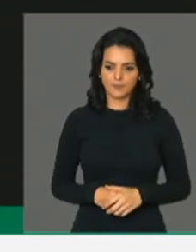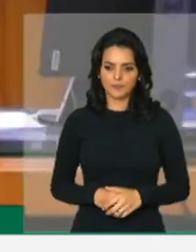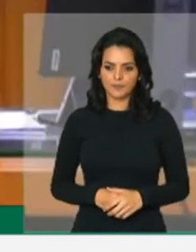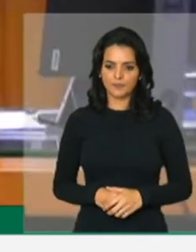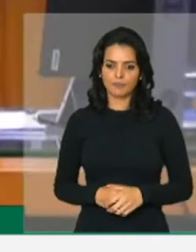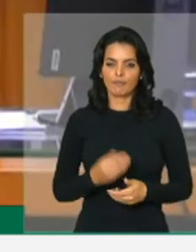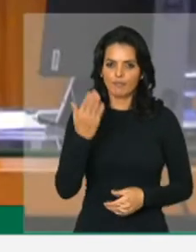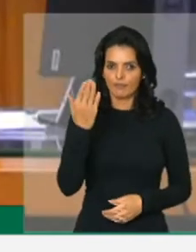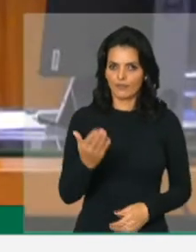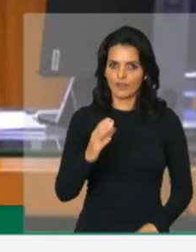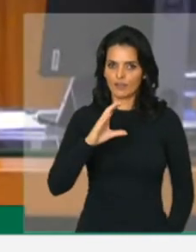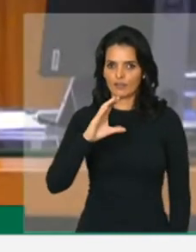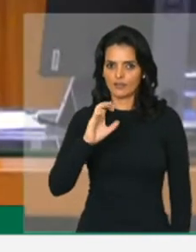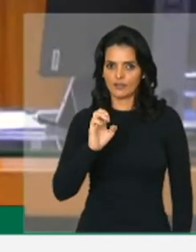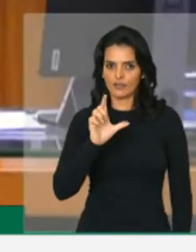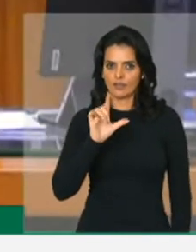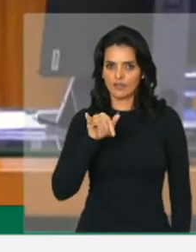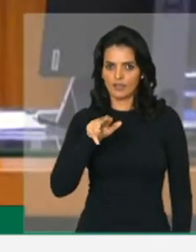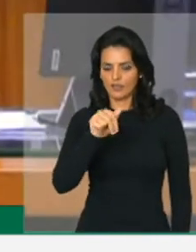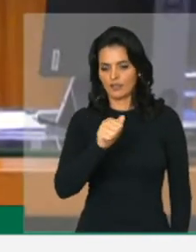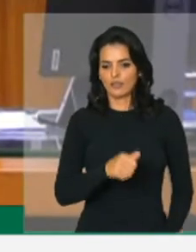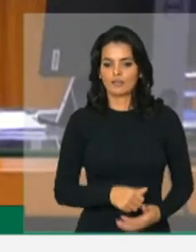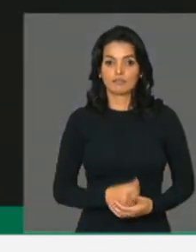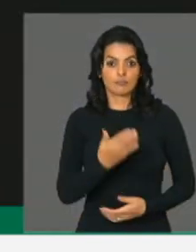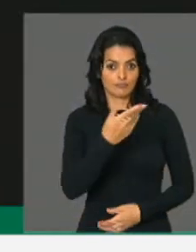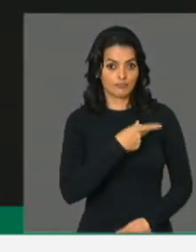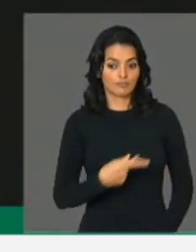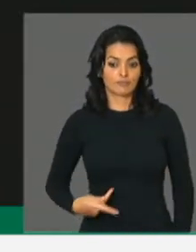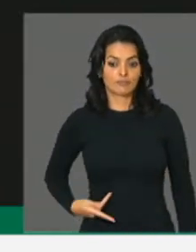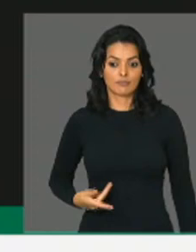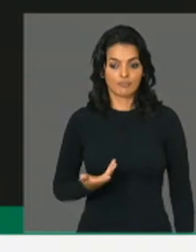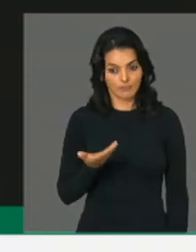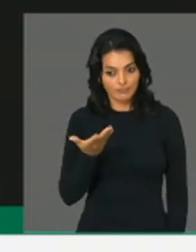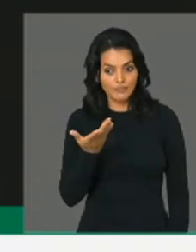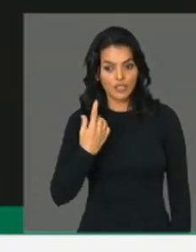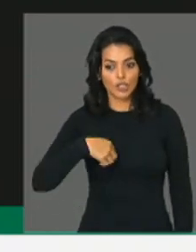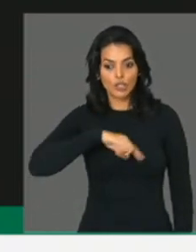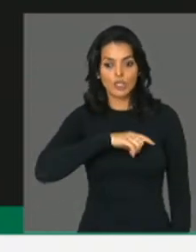DOMÀSTICAS A NOSSA BANCADA TEM ATUADO AÍ EM CONVERGÊNCIA NÓS SABEMOS O